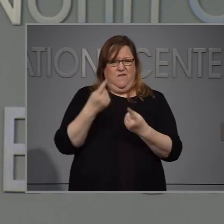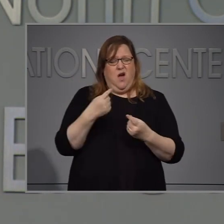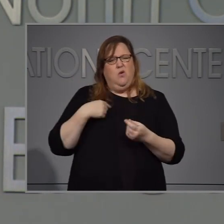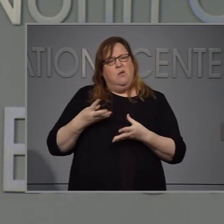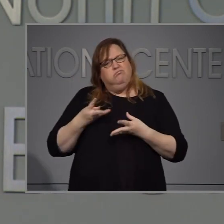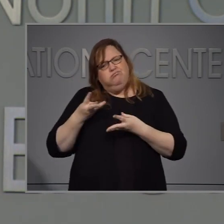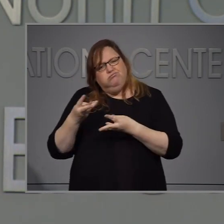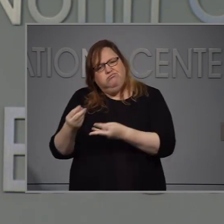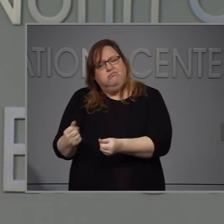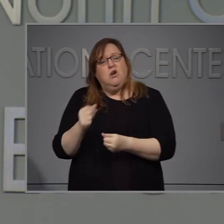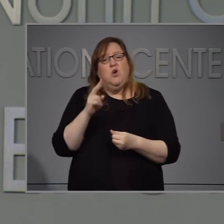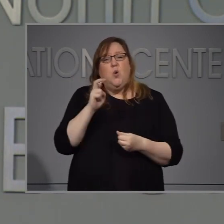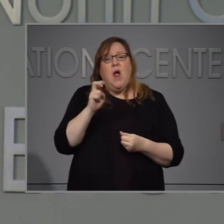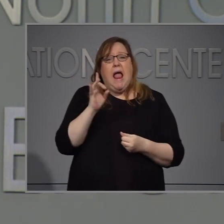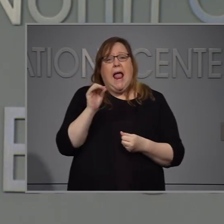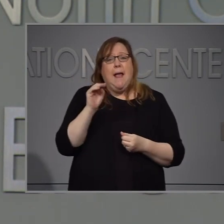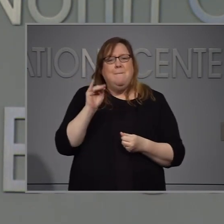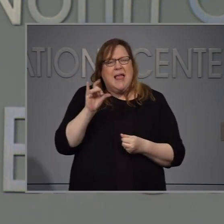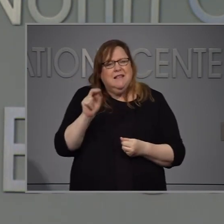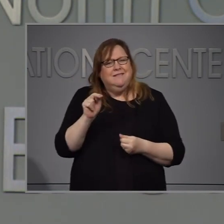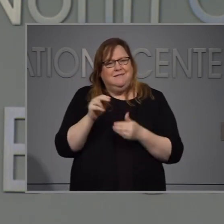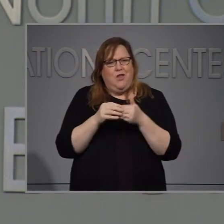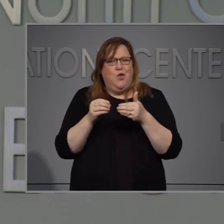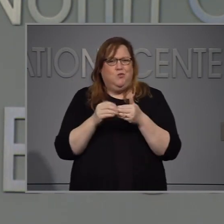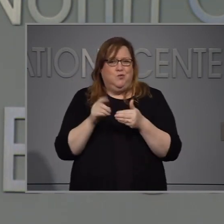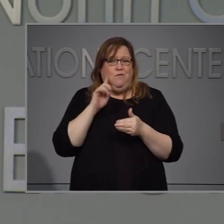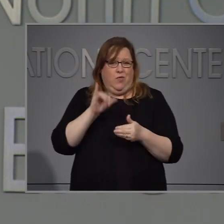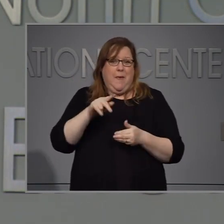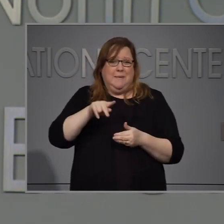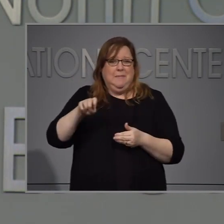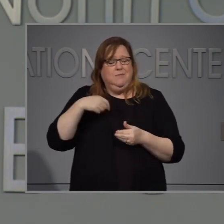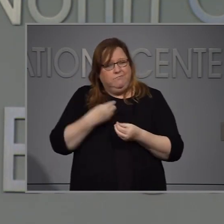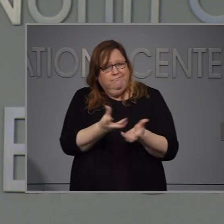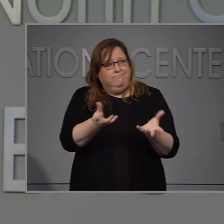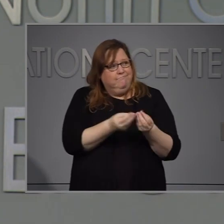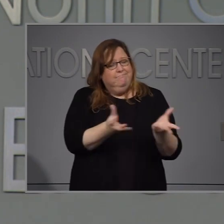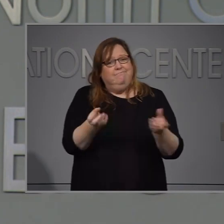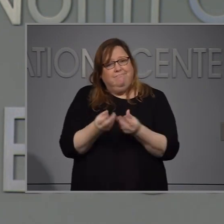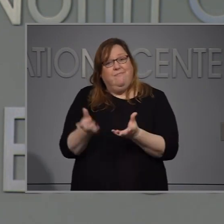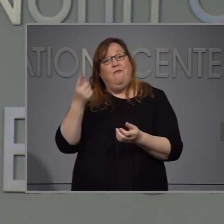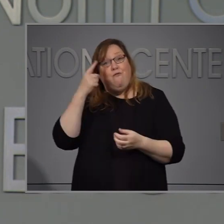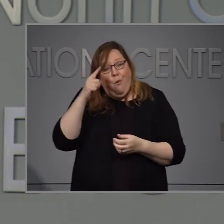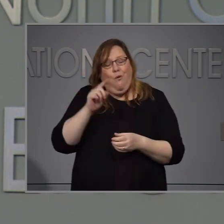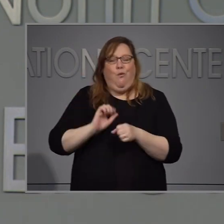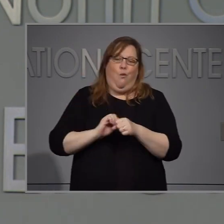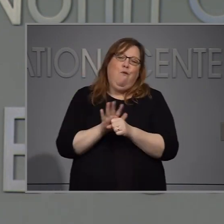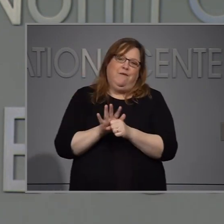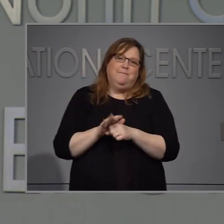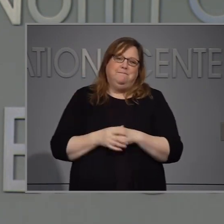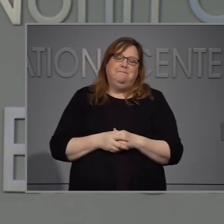ochenta millones de e para la compra de equipo de protección personal al empezar julio y ya